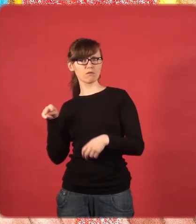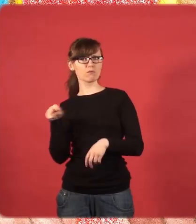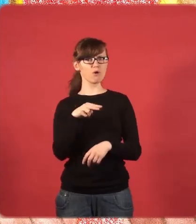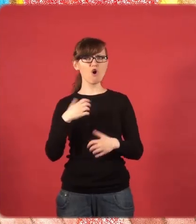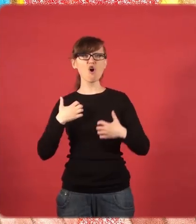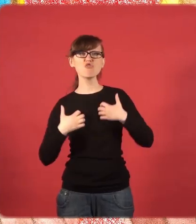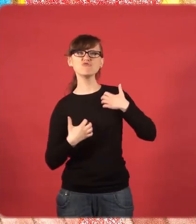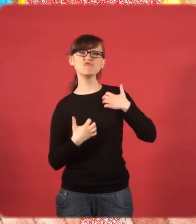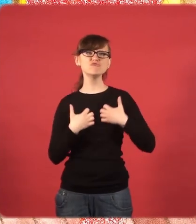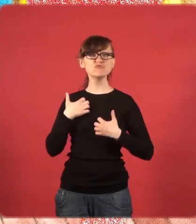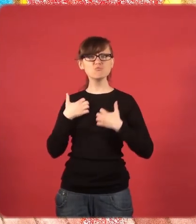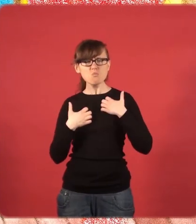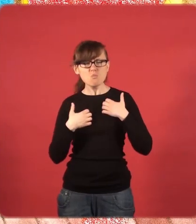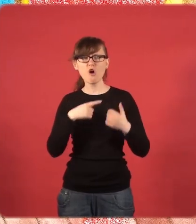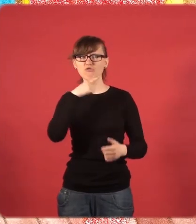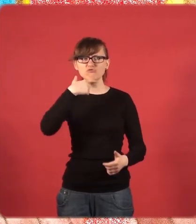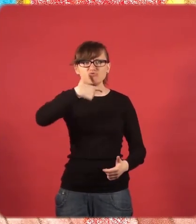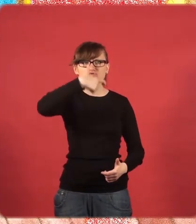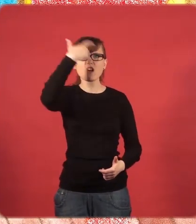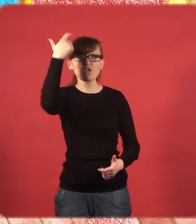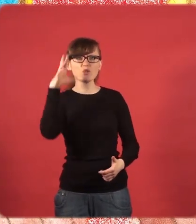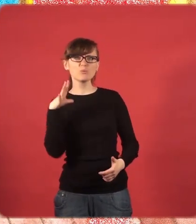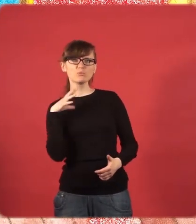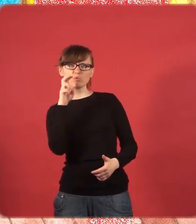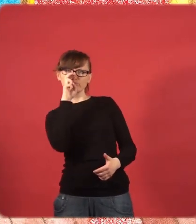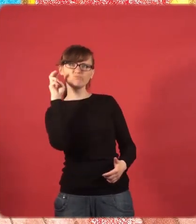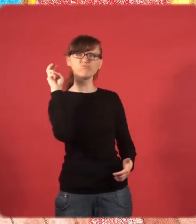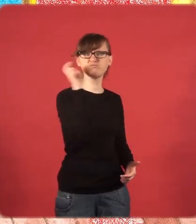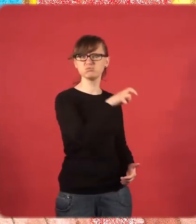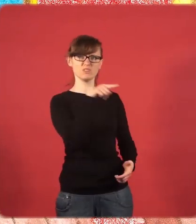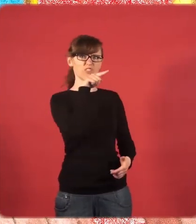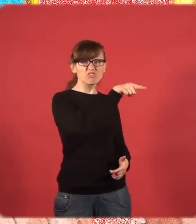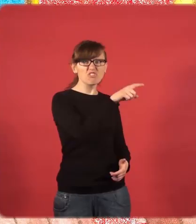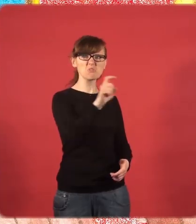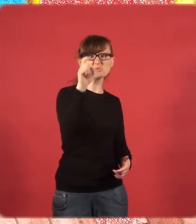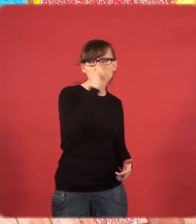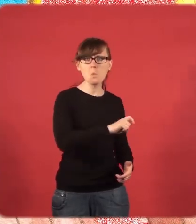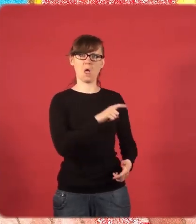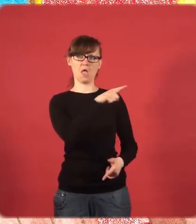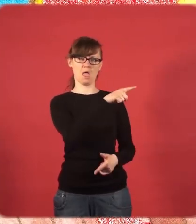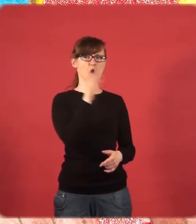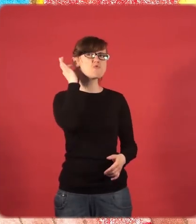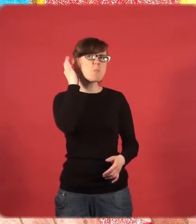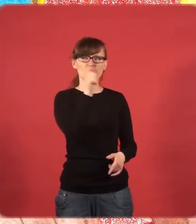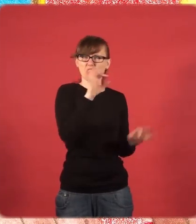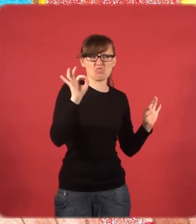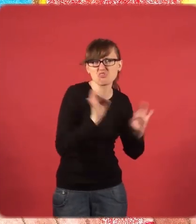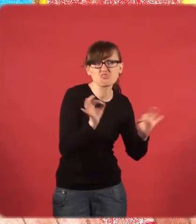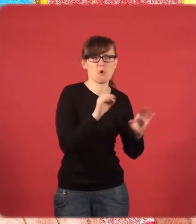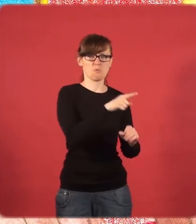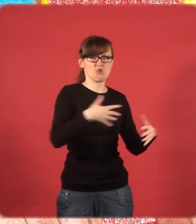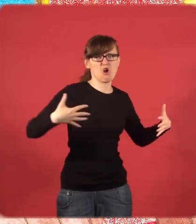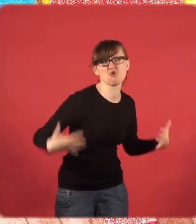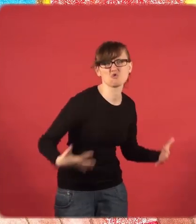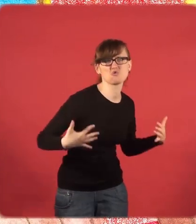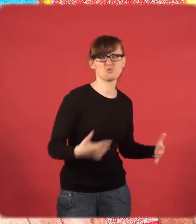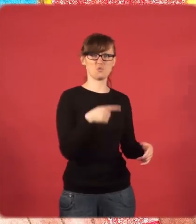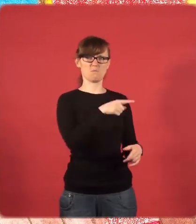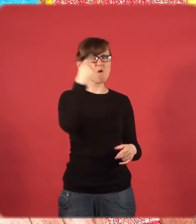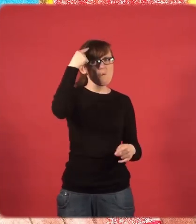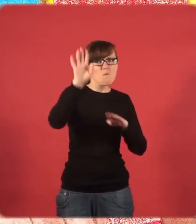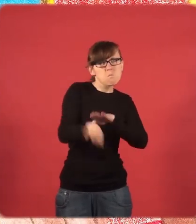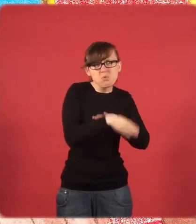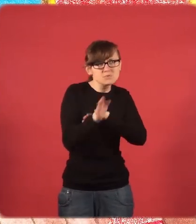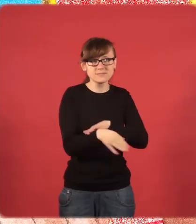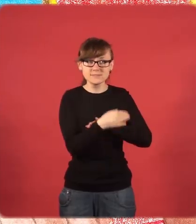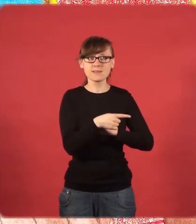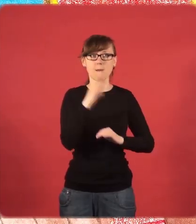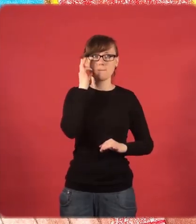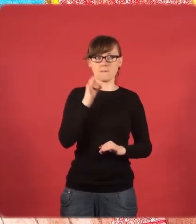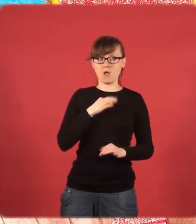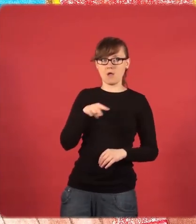Ania szybko podeszła do pani Linde i z czerwoną z gniewu twarzą, tupiąc nogami, wykrzyczała do niej, że jest złą, źle wychowaną kobietą, pozbawioną ludzkich uczuć, grubą, niezgrabną, prawdopodobnie bez krzty(odrobiny) wyobraźni.